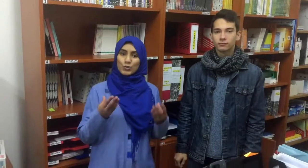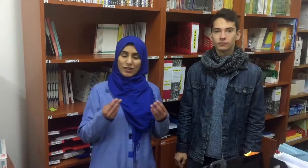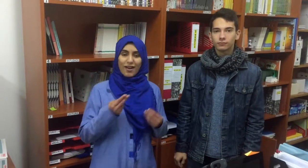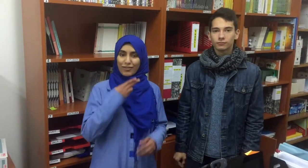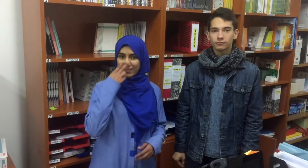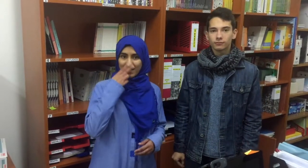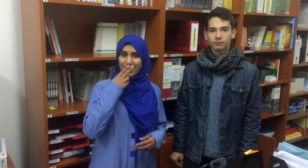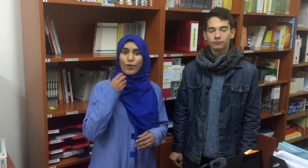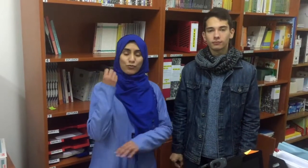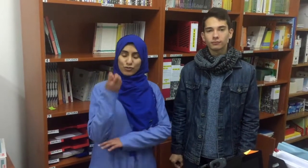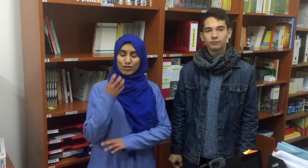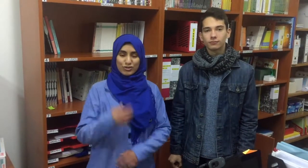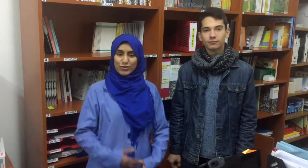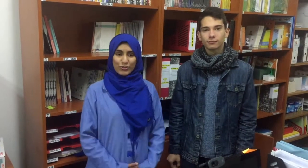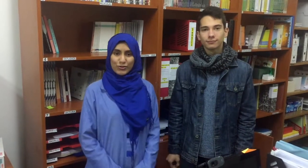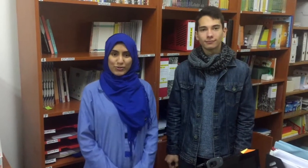Esta charla me ha gustado mucho, ha resultado muy interesante.